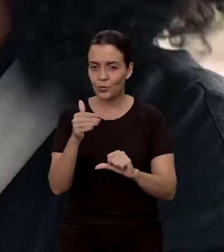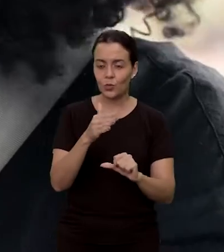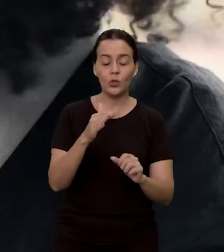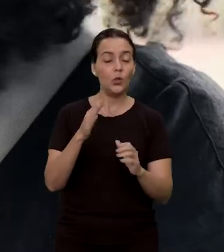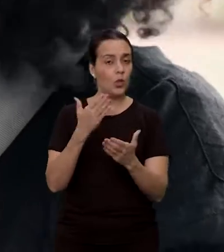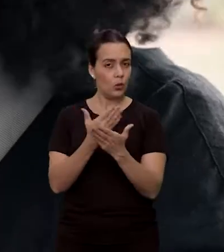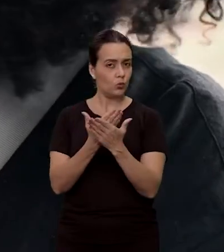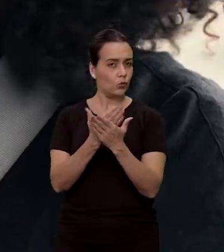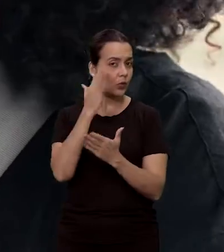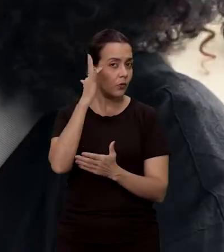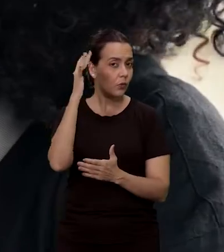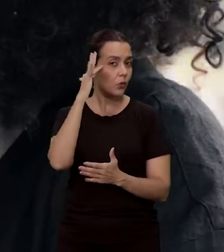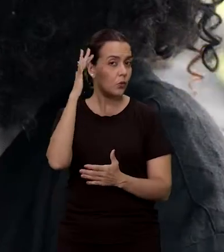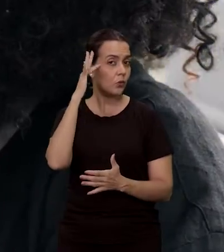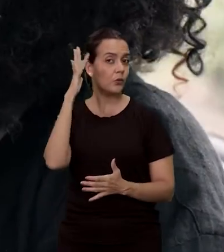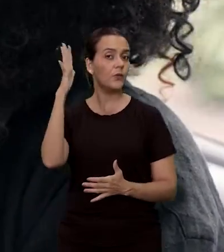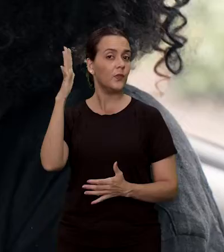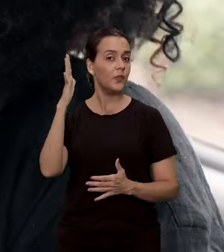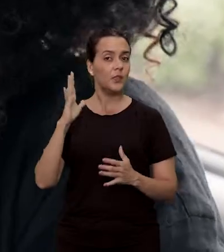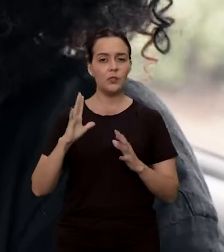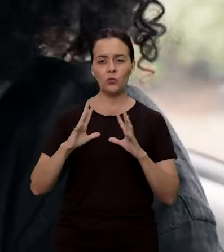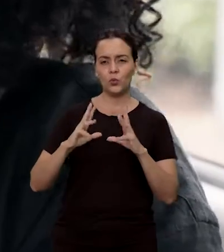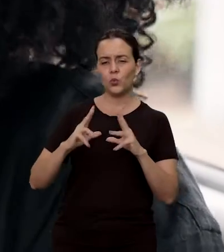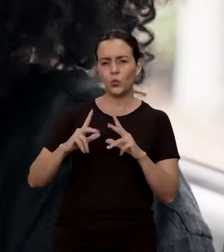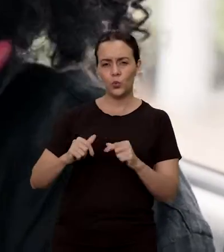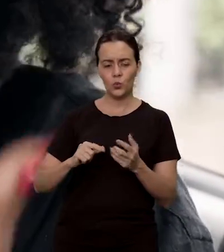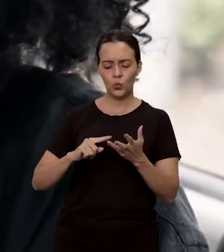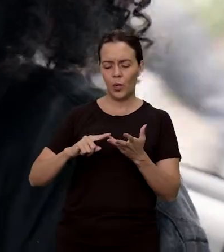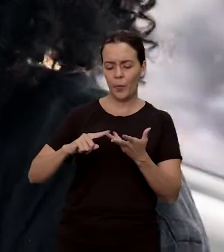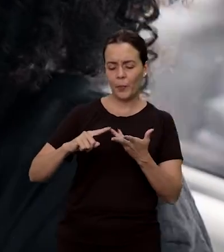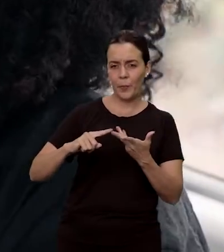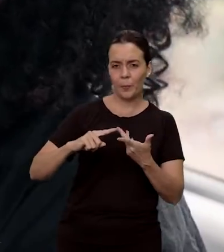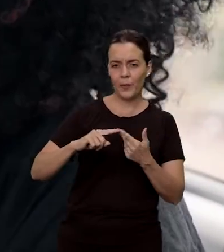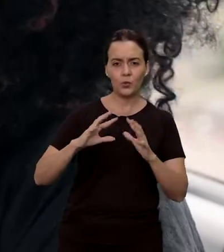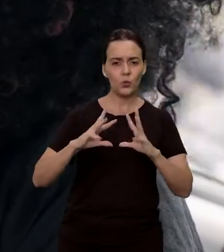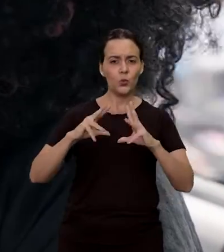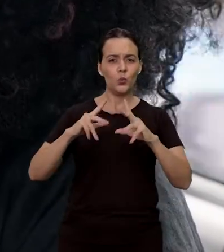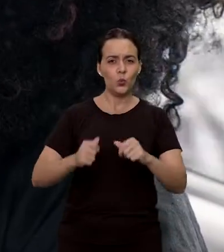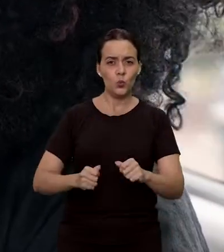Estudei as outras filosofias e tal, as filosofias ditas filosofias da tradição